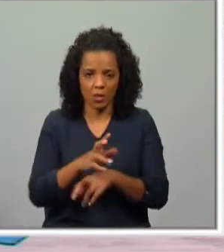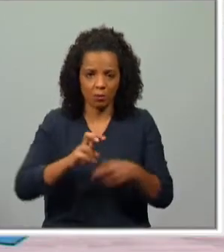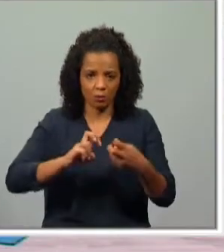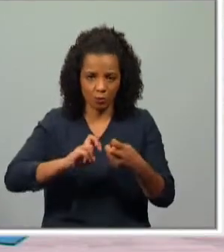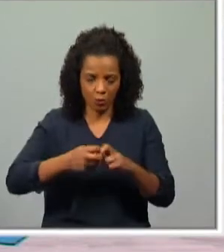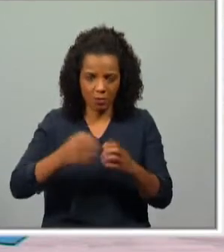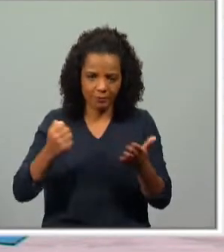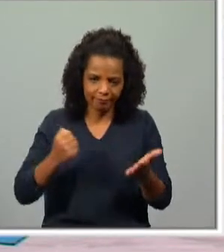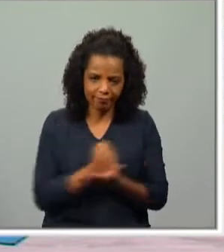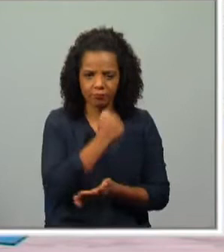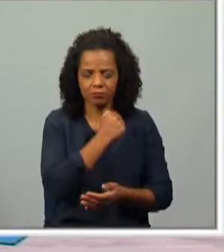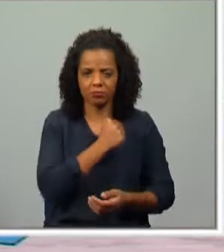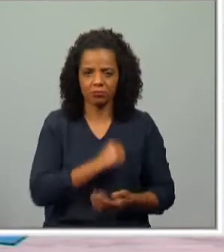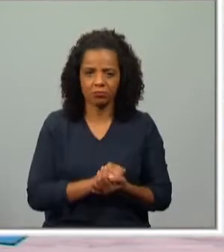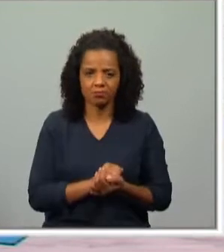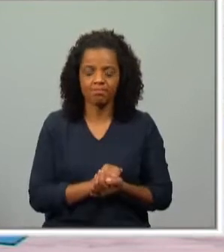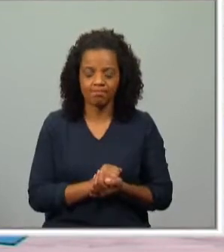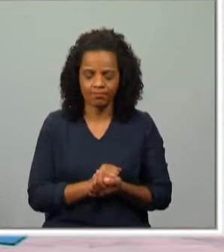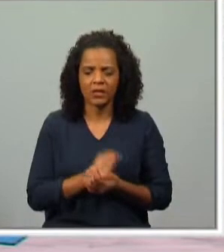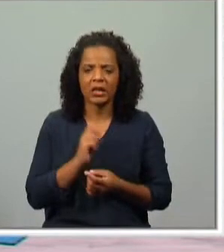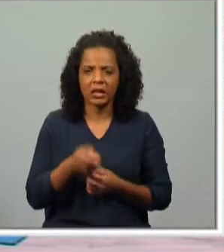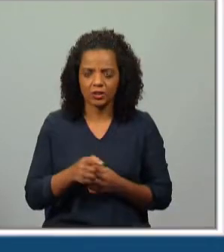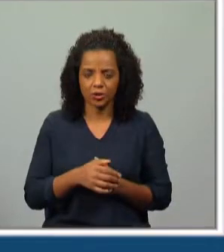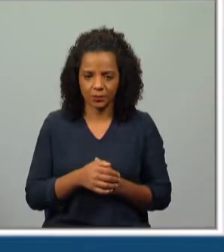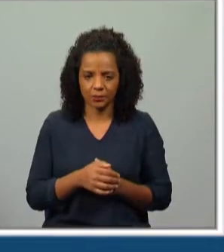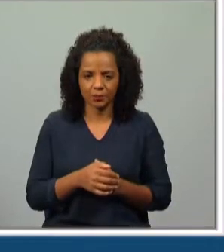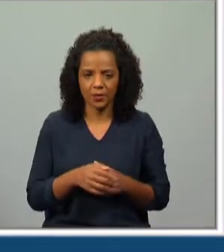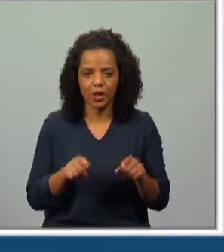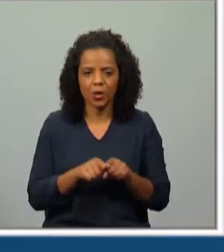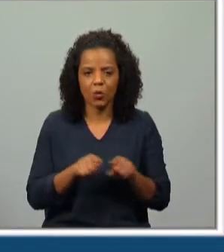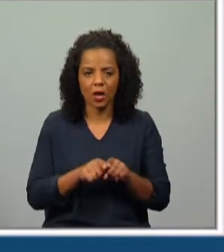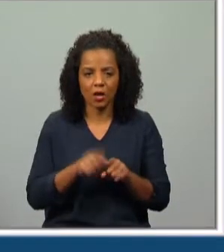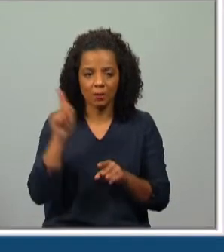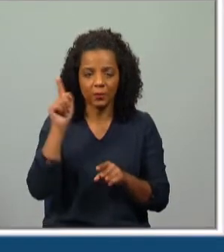Maldição dos mares Então quais são a expressão onda repara que se fosse 海洋的詛咒 那麼是什麼表情波請注意，如果它是